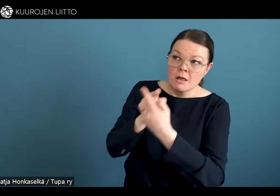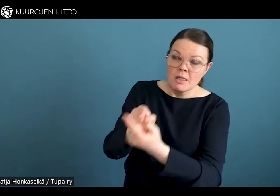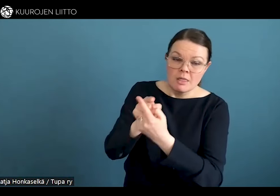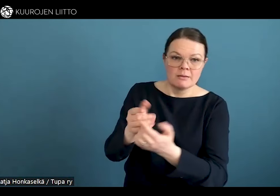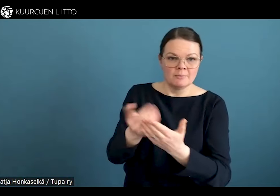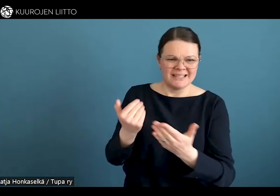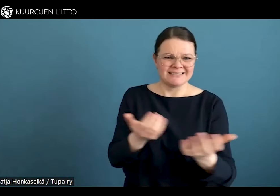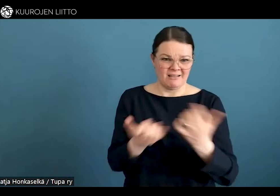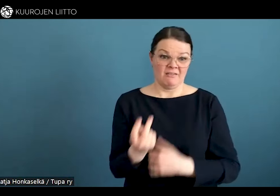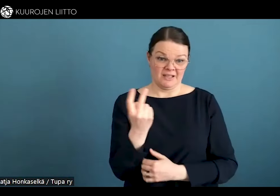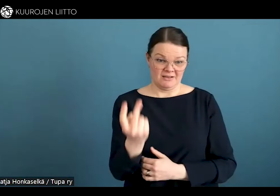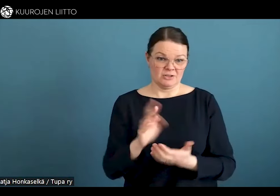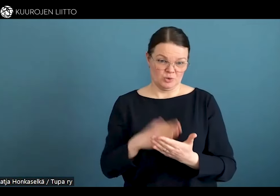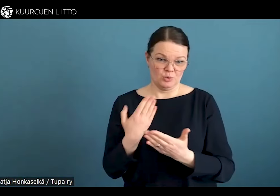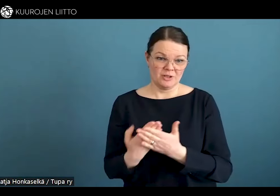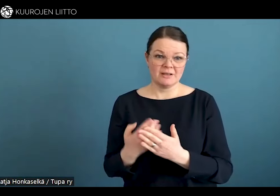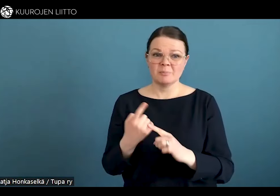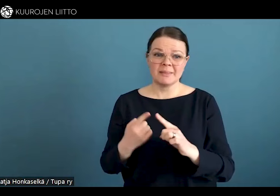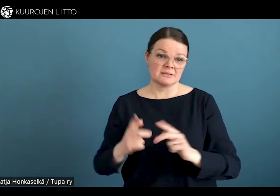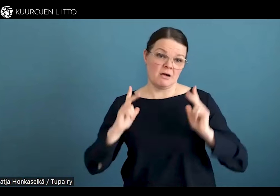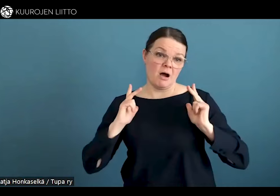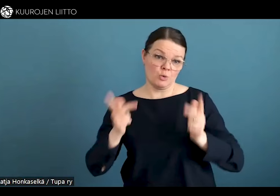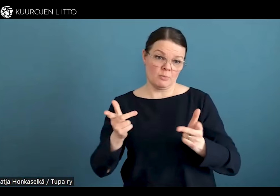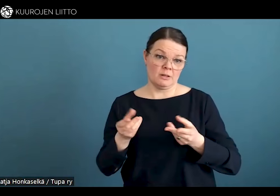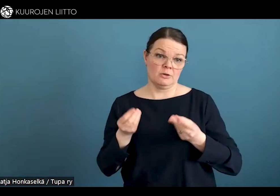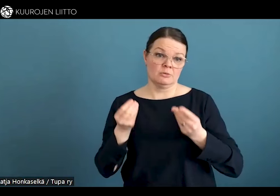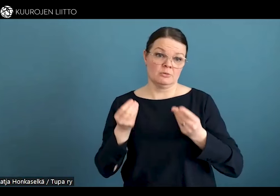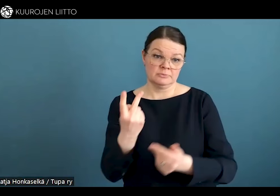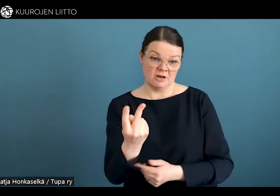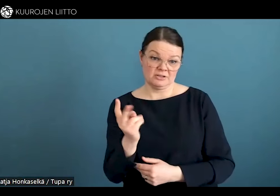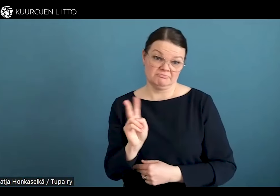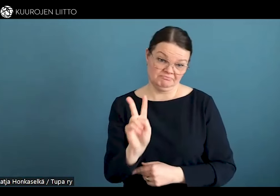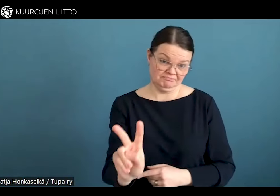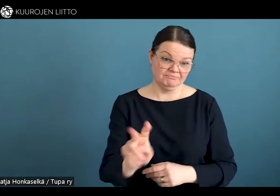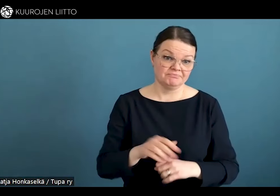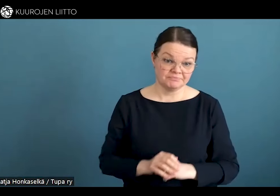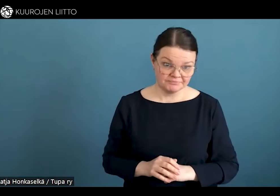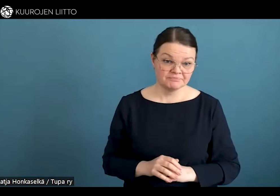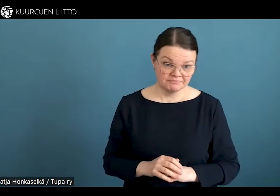mihin hän tarvitsee kahta tulkkia sen sijaan, - että hänelle myönnettäisiin nämä kaksi tulkkia automaattisesti.